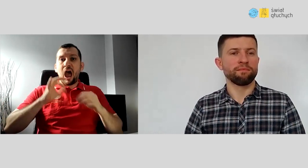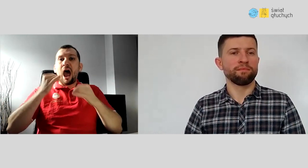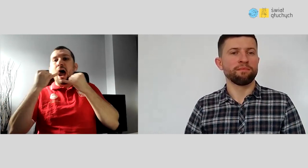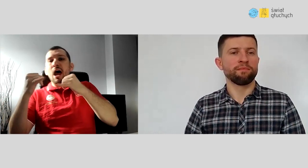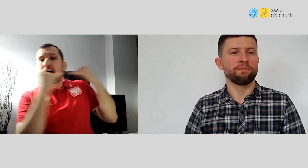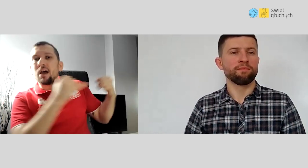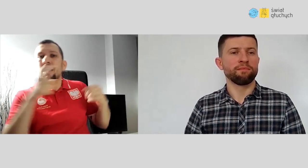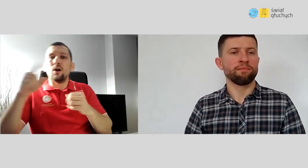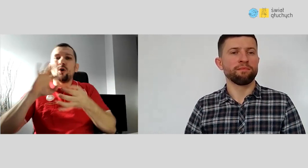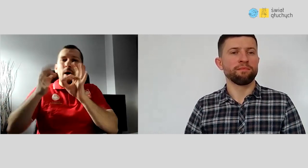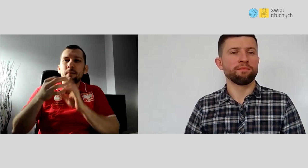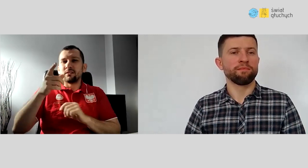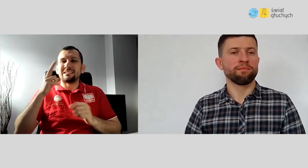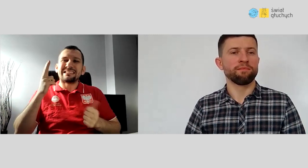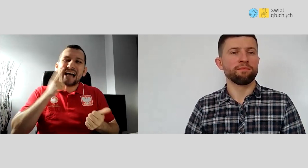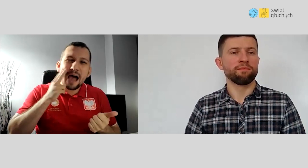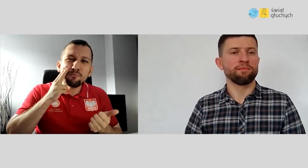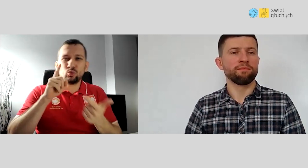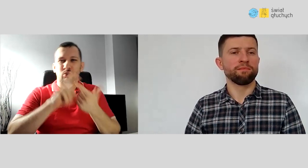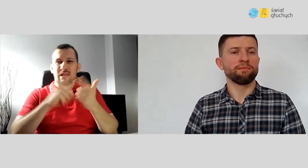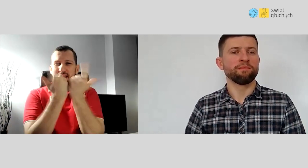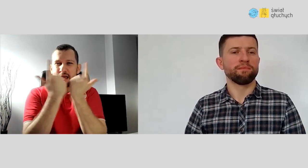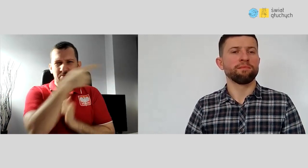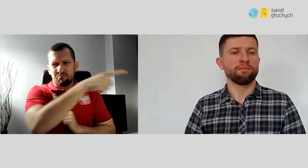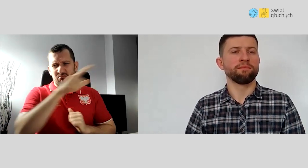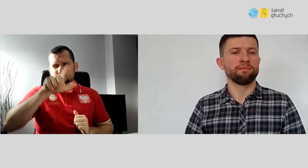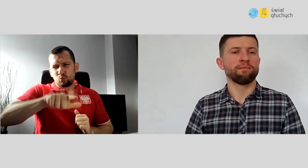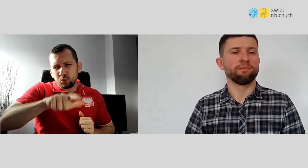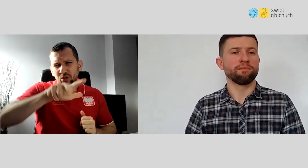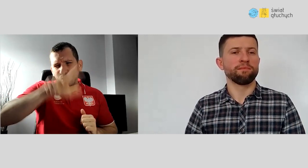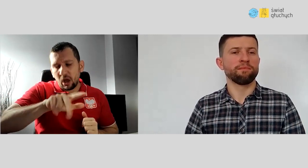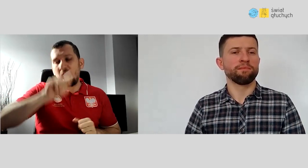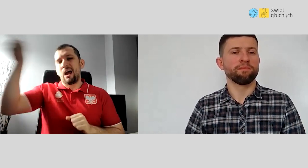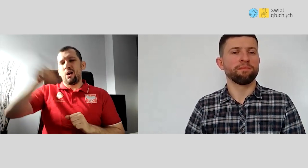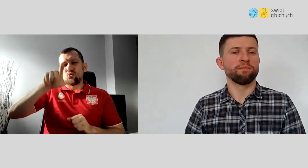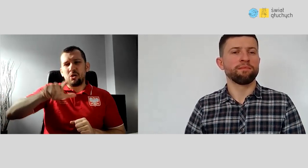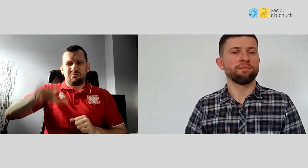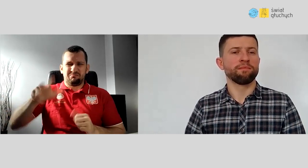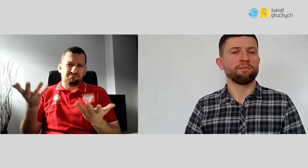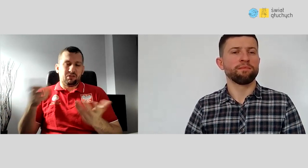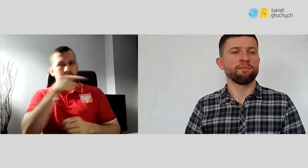Na poprzednich igrzyskach w Samsun (Turcja) czy w Tajpej zająłem 2 i 3 miejsce.